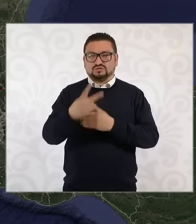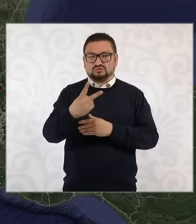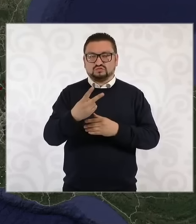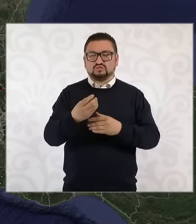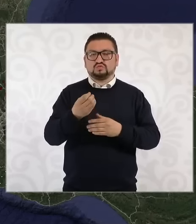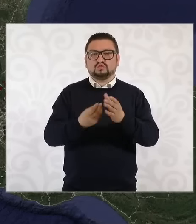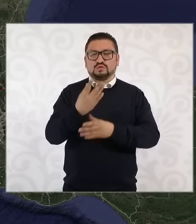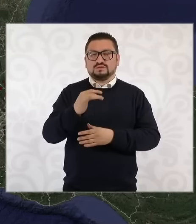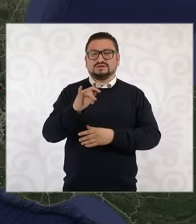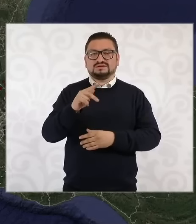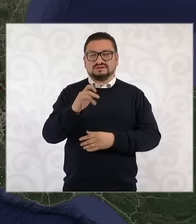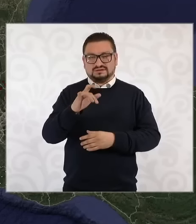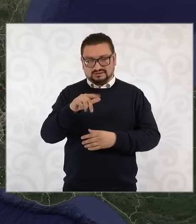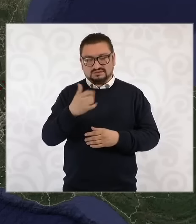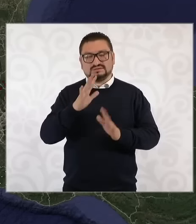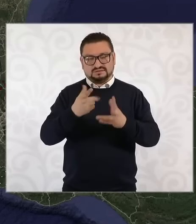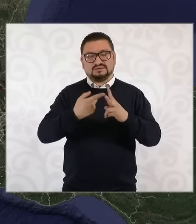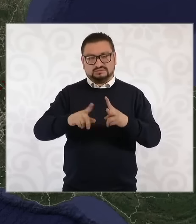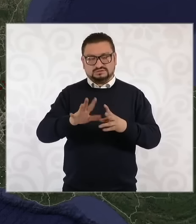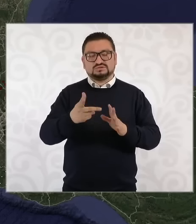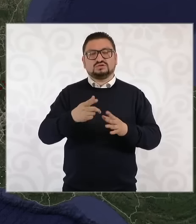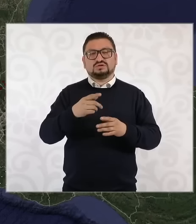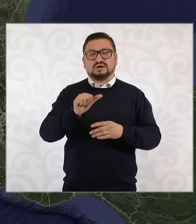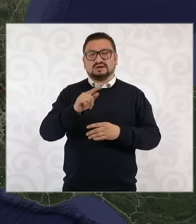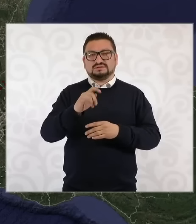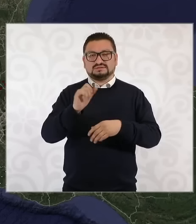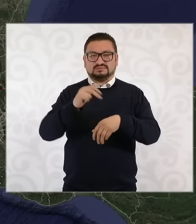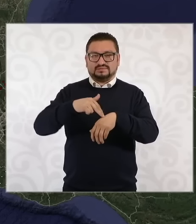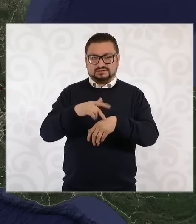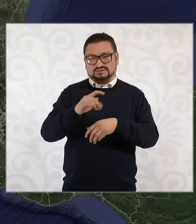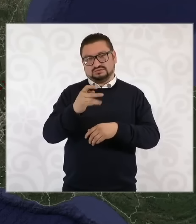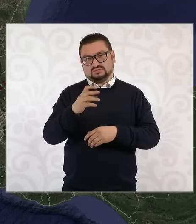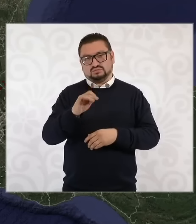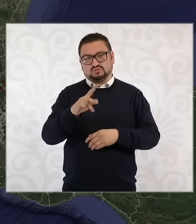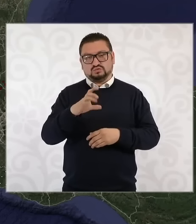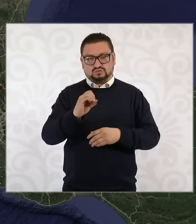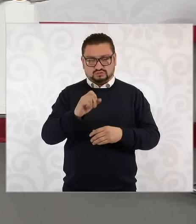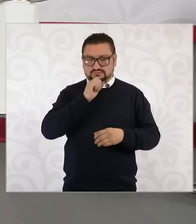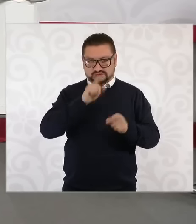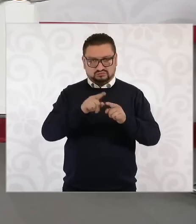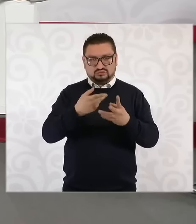Lázaro Cárdenas, que también ya inició, y a Tizapana Atlacomulco. Eh, reconstrucción